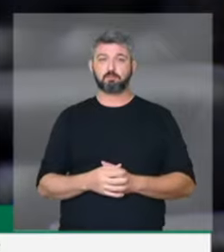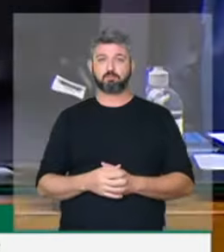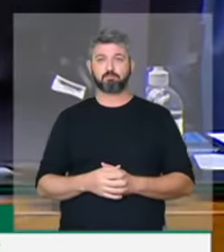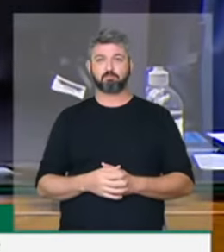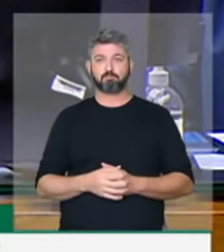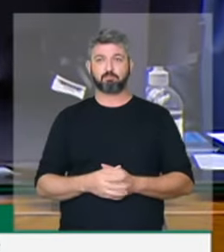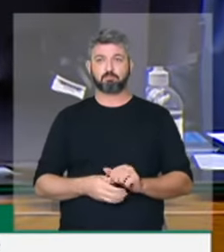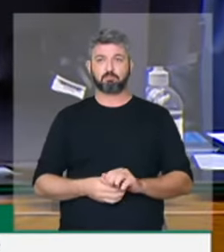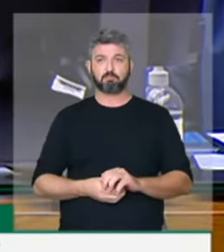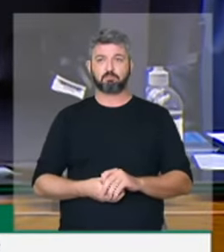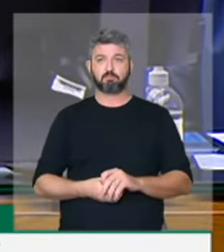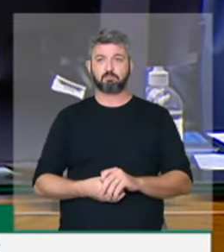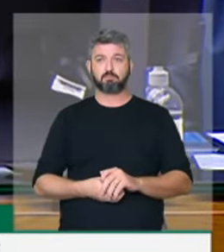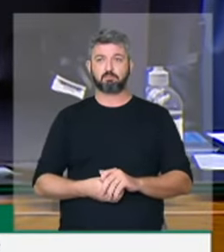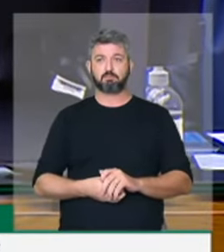ORDEM, SENHOR PRESIDENTE. -- [PRESIDENTE]: COMO